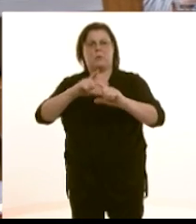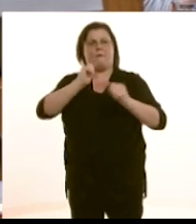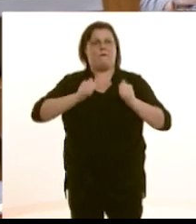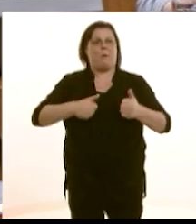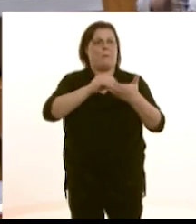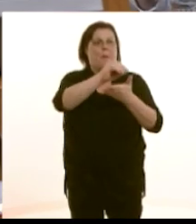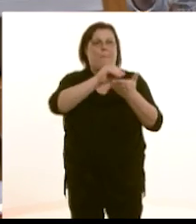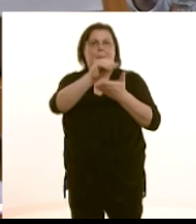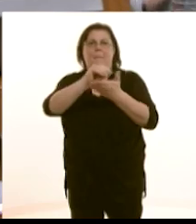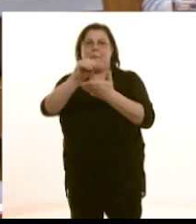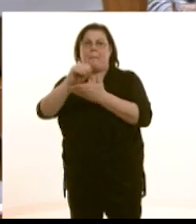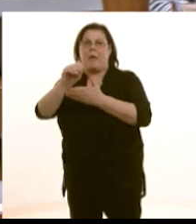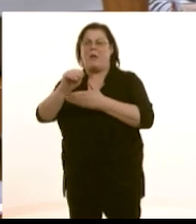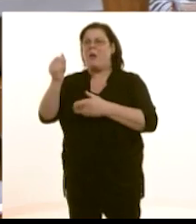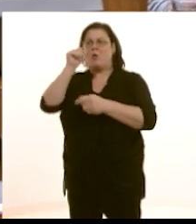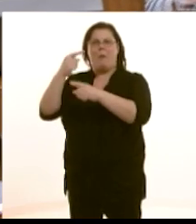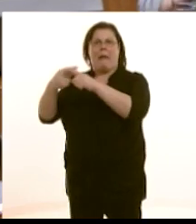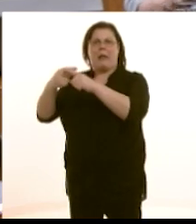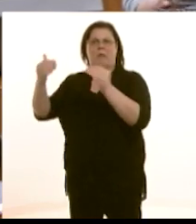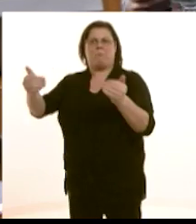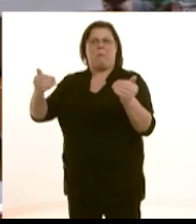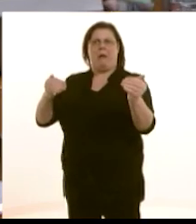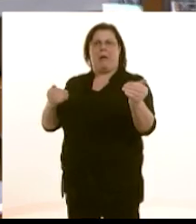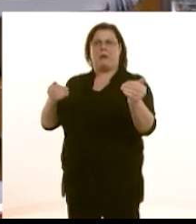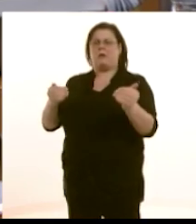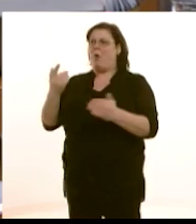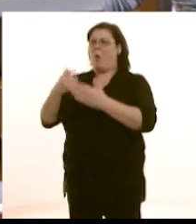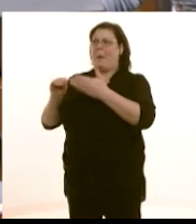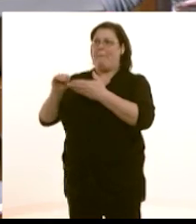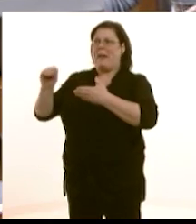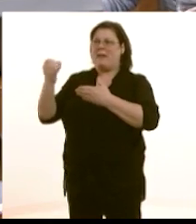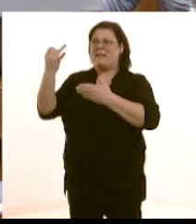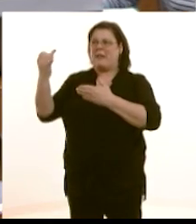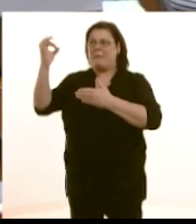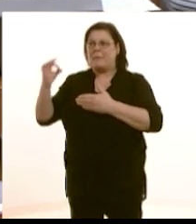talu fanna. Yn yr Alban, 18 y cant, yn Ùl ffigurauír mis diwethaf, sydd wedi cael eu